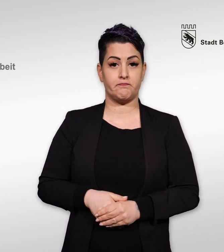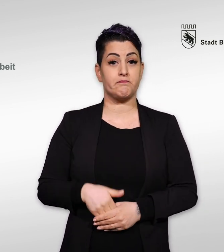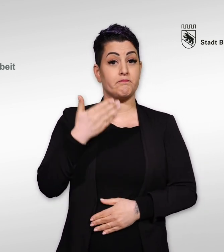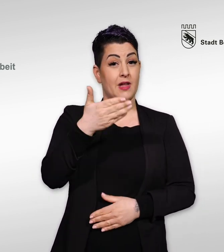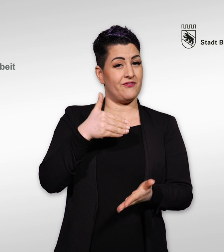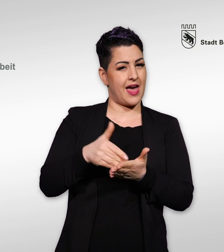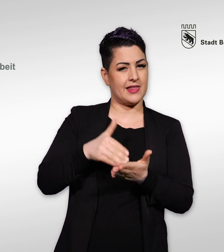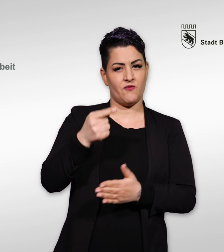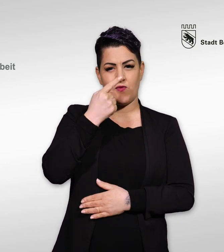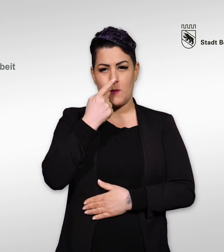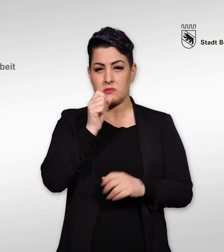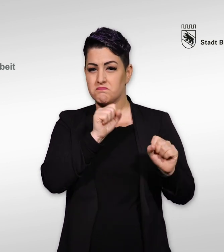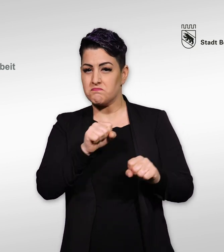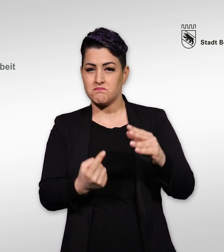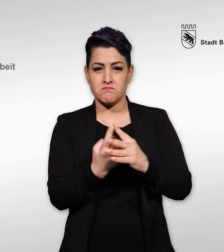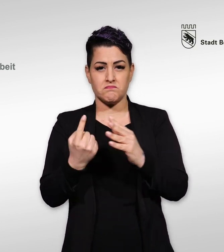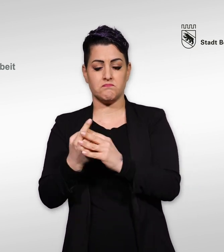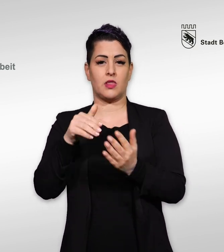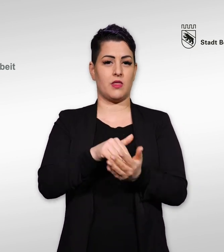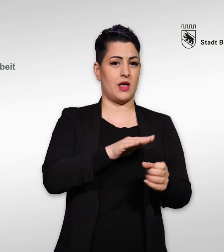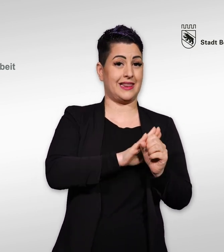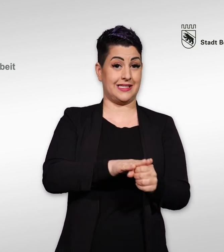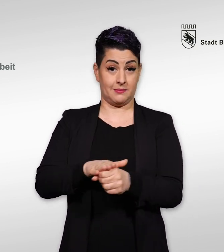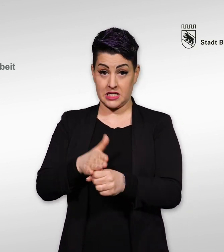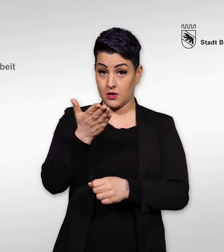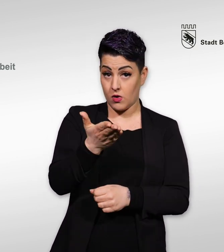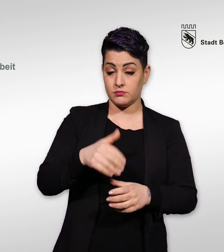Haben Sie weiterhin den Verdacht, diskriminiert zu werden?